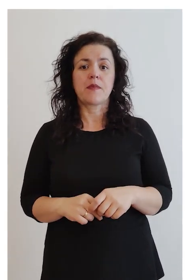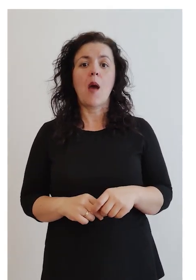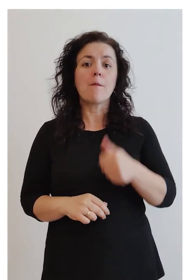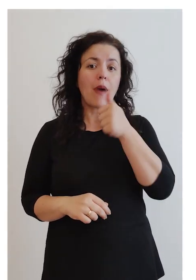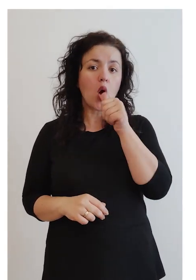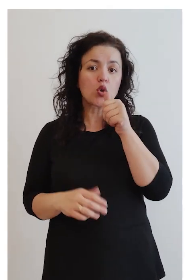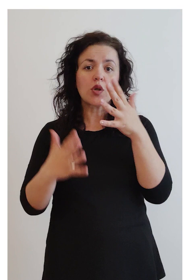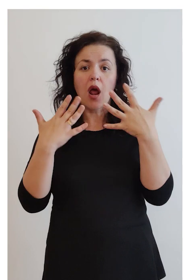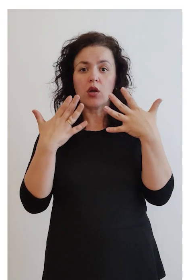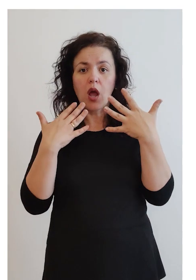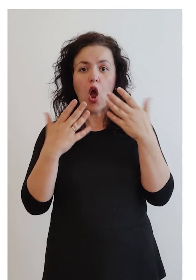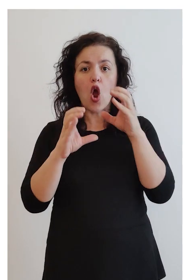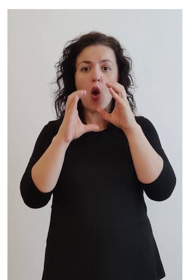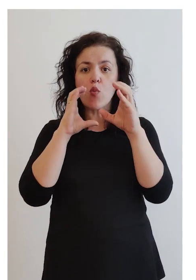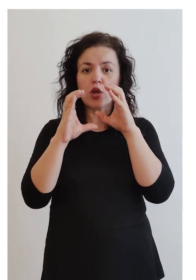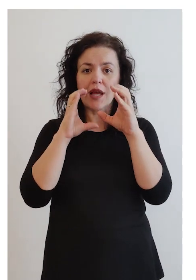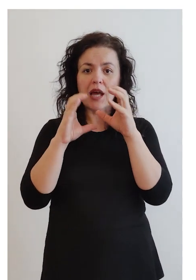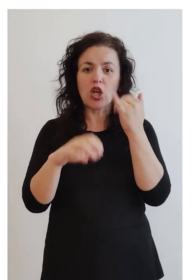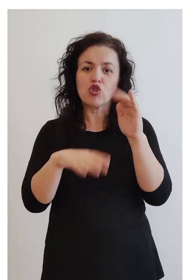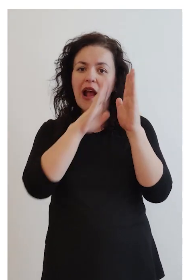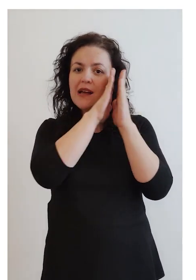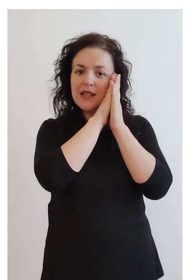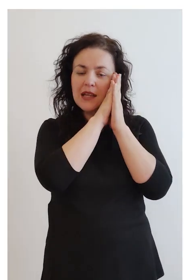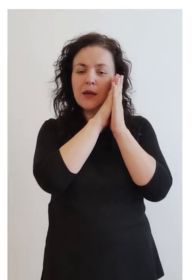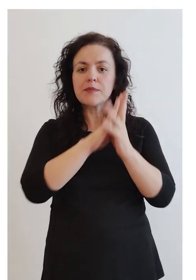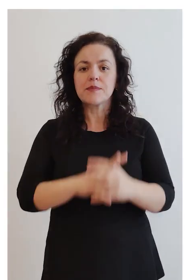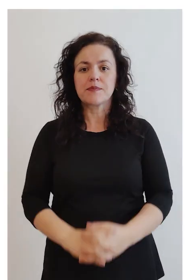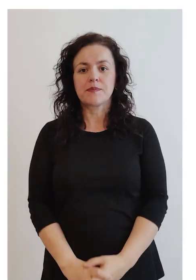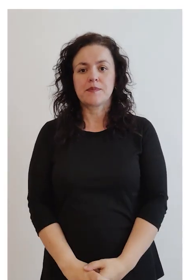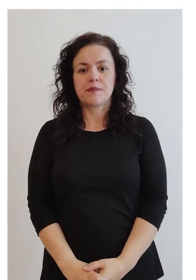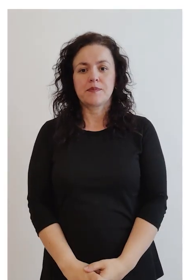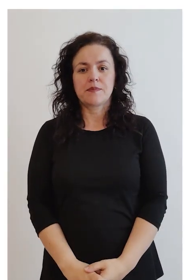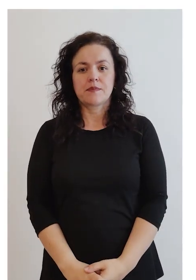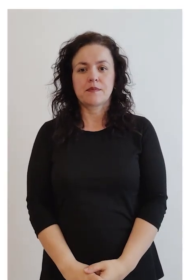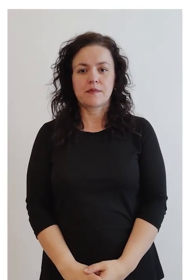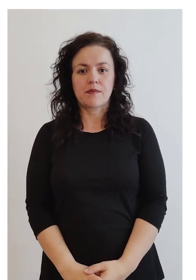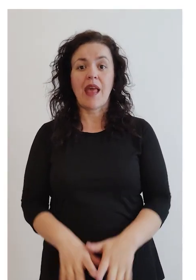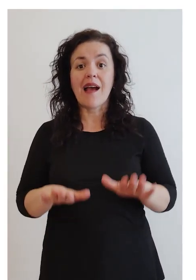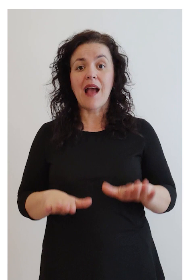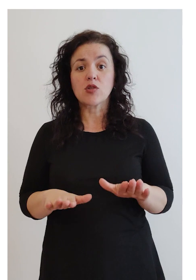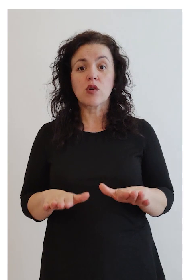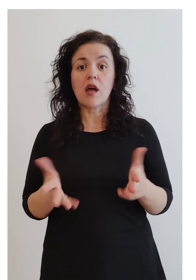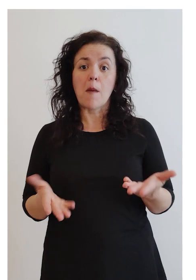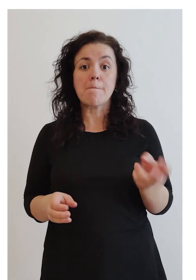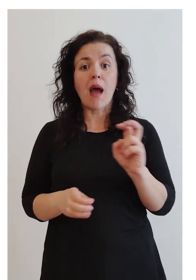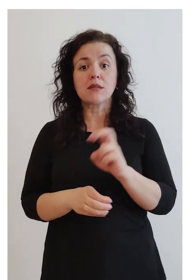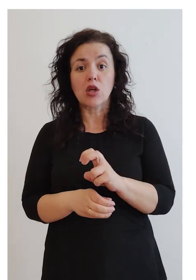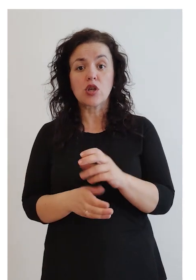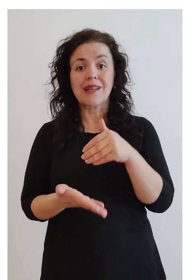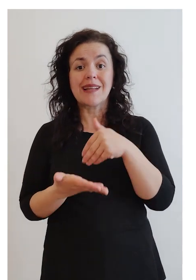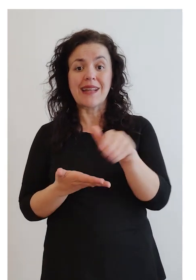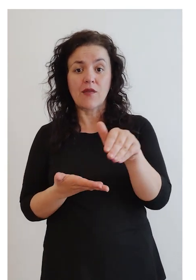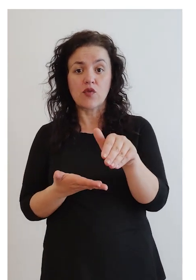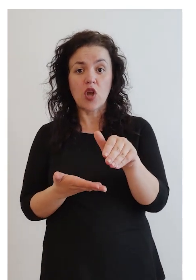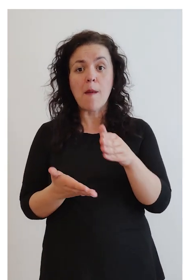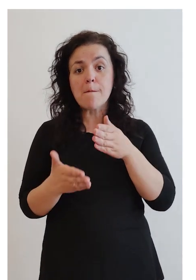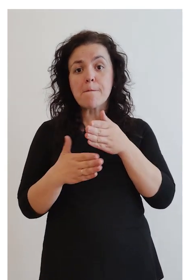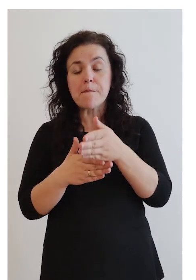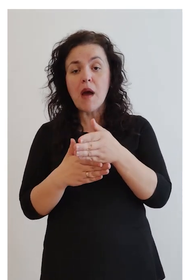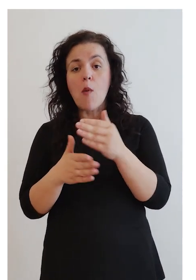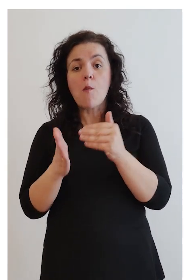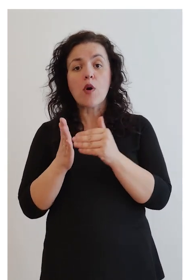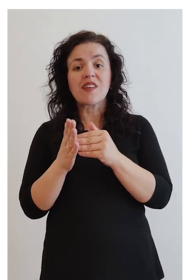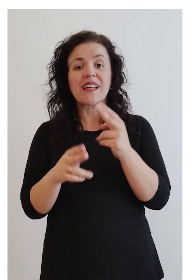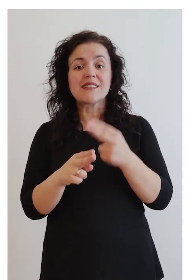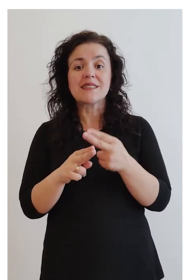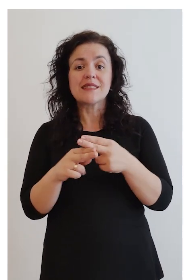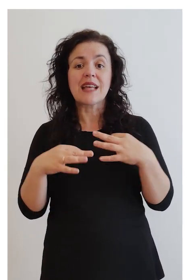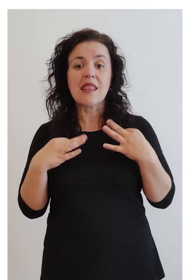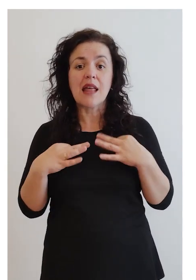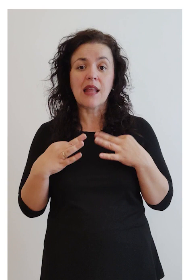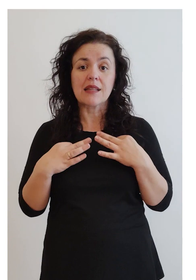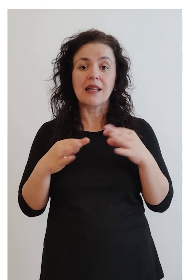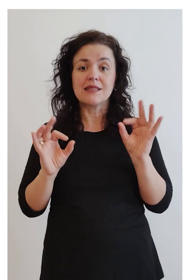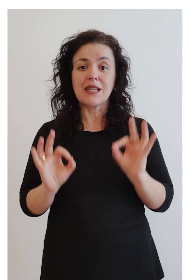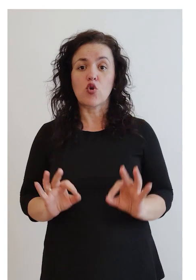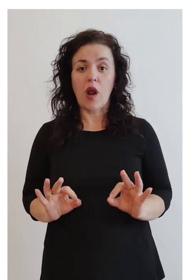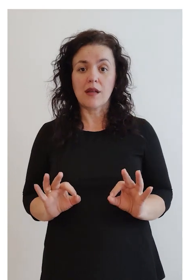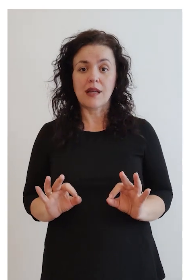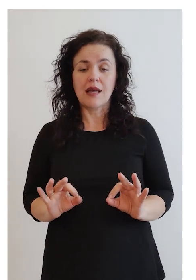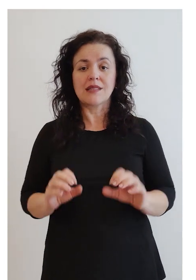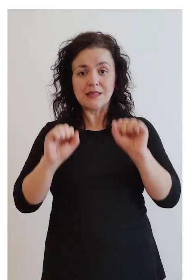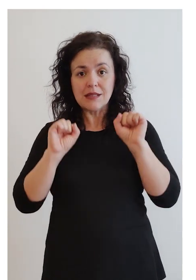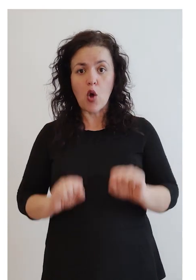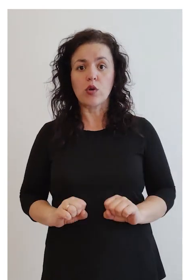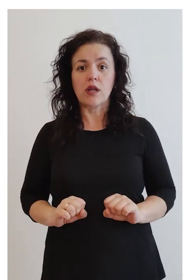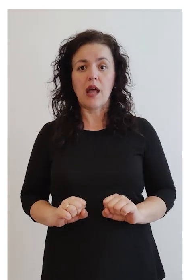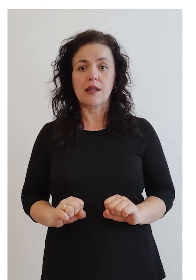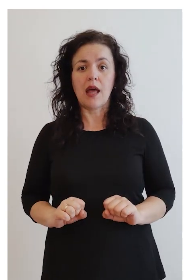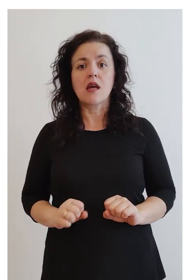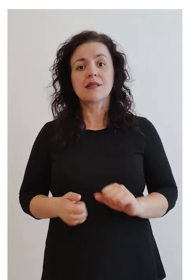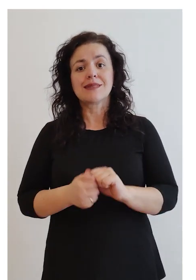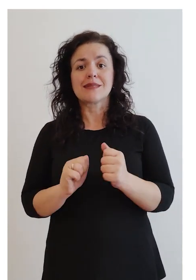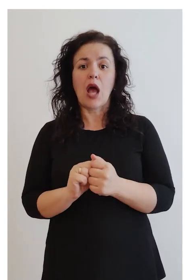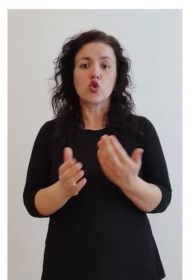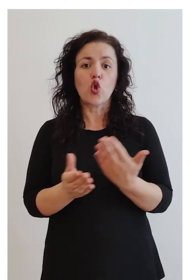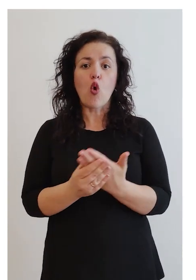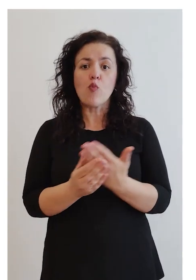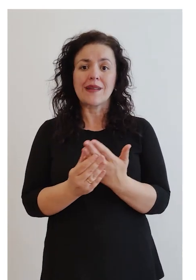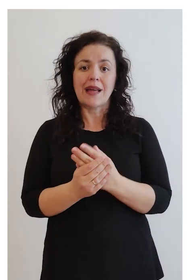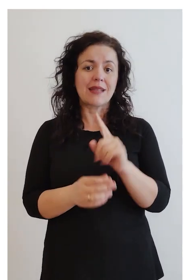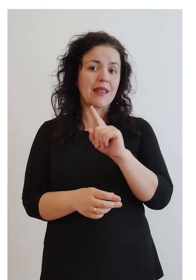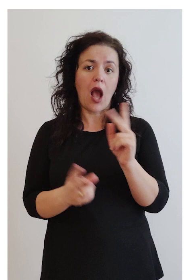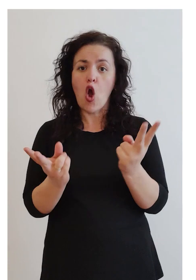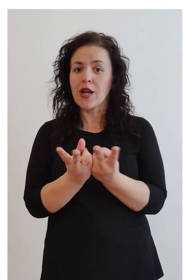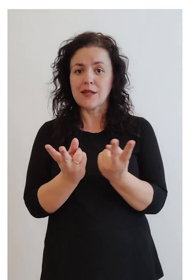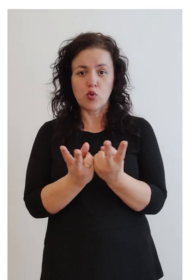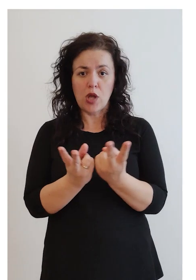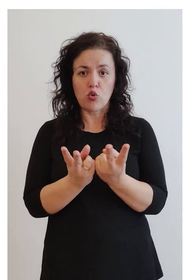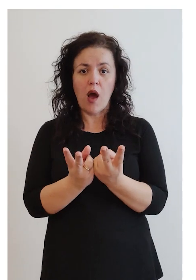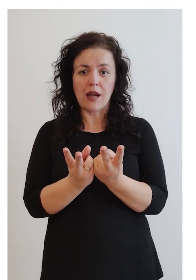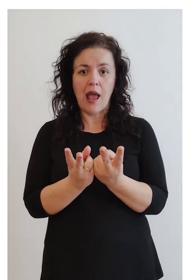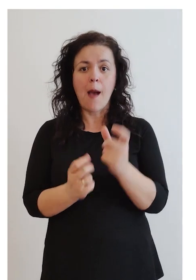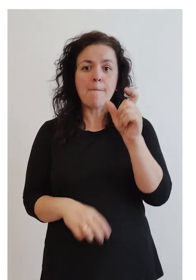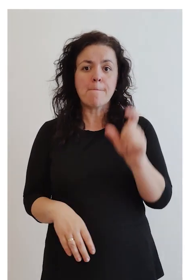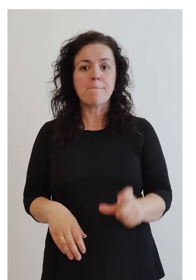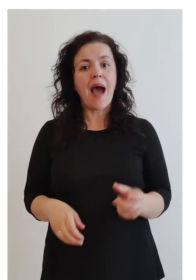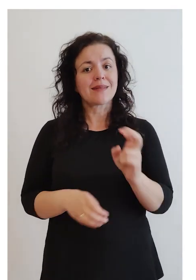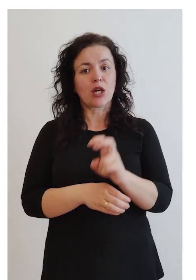În cazul în care pasagerului îi se refuză îmbarcarea din motive de sănătate, siguranță și securitate sau documentație necorespunzătoare, pasagerul nu are dreptul la despăgubiri sau asistență.